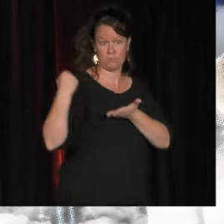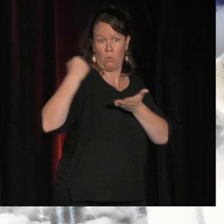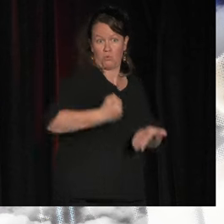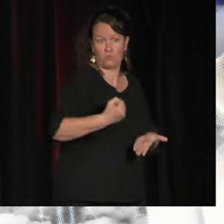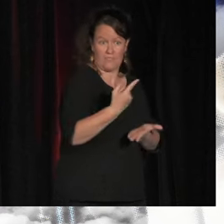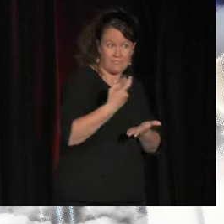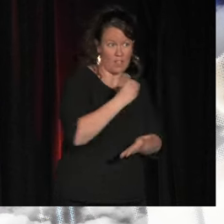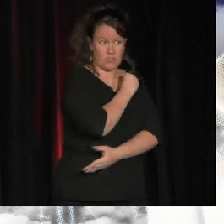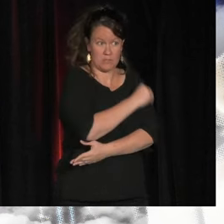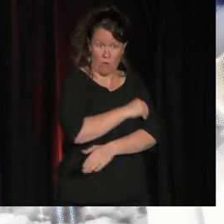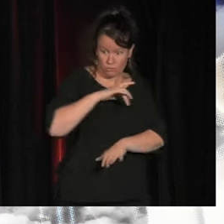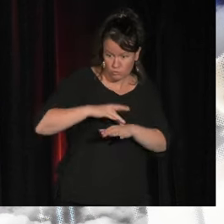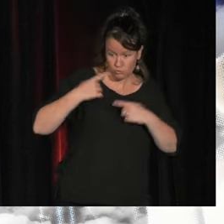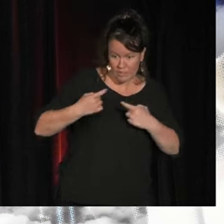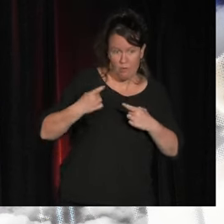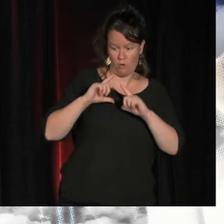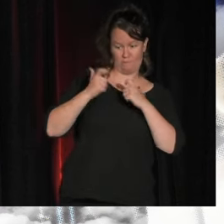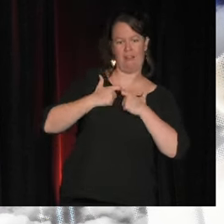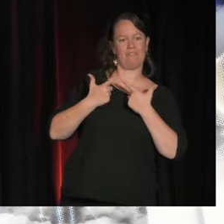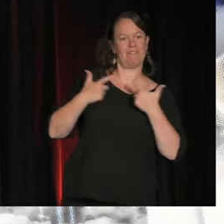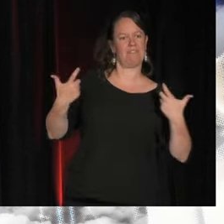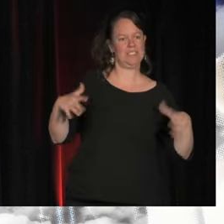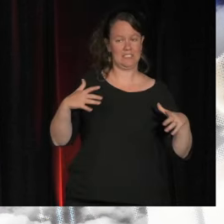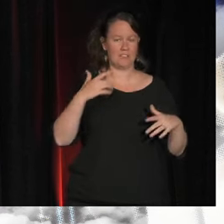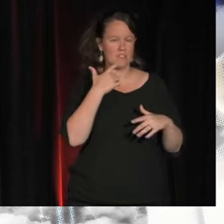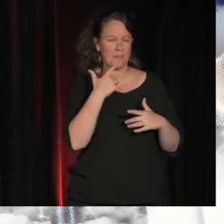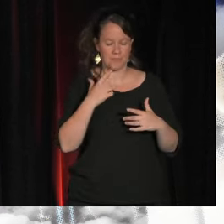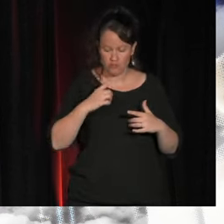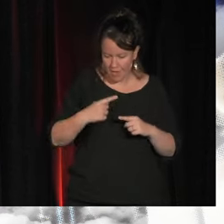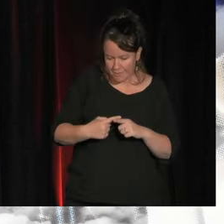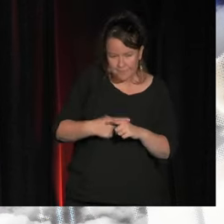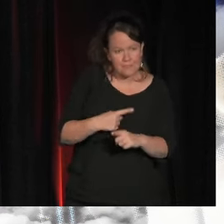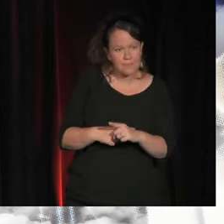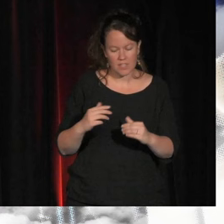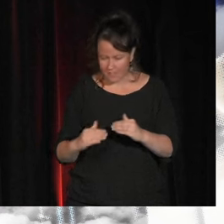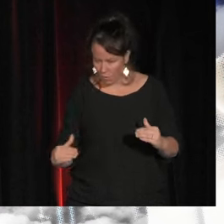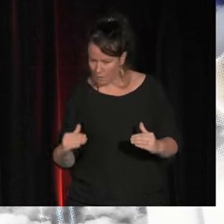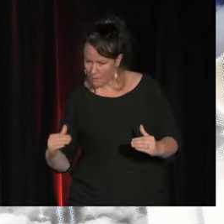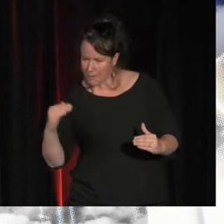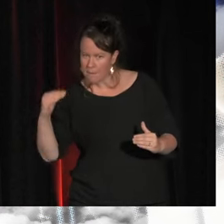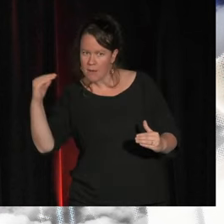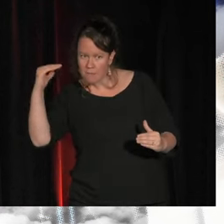Et donc il y a toute cette espèce de tissu qui permet de faire monter des athlètes et de préparer la future scène des professionnels.